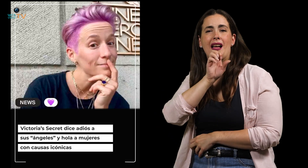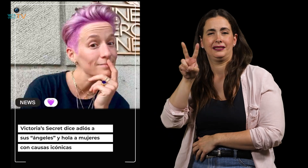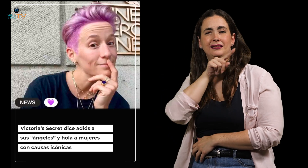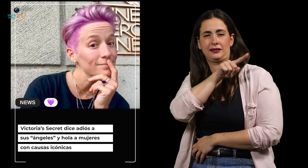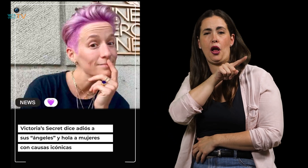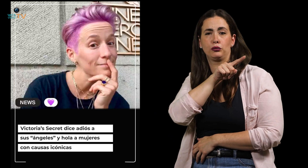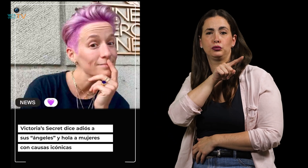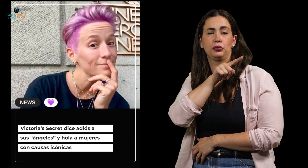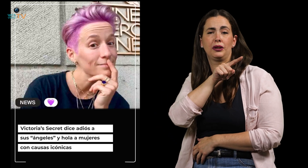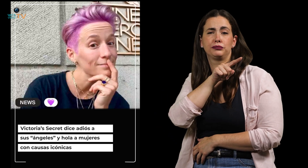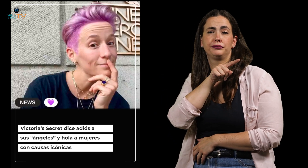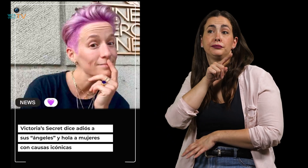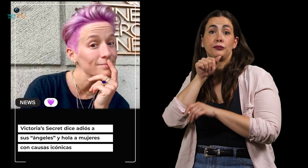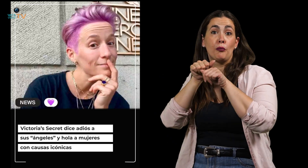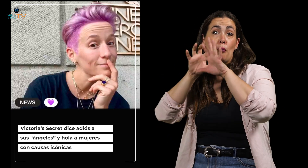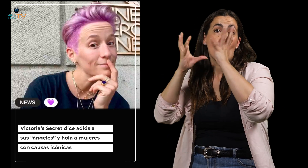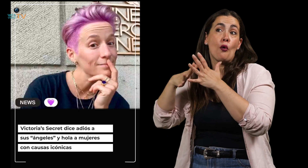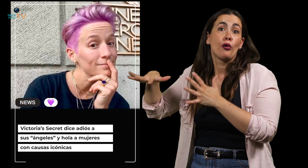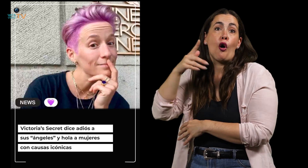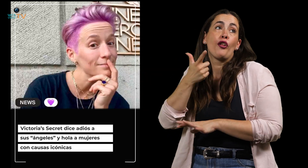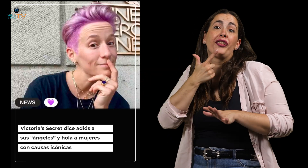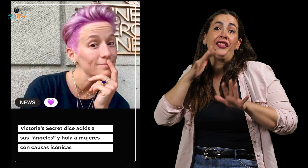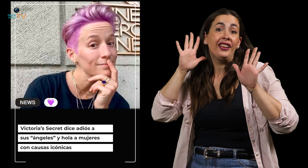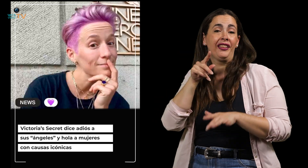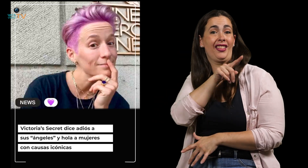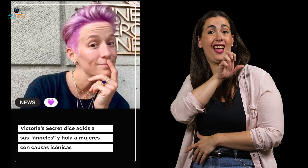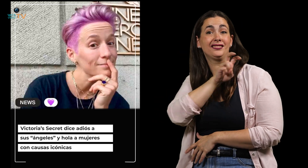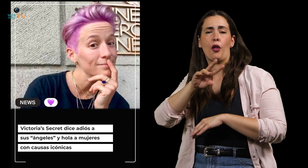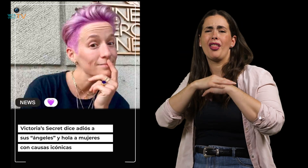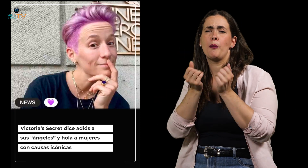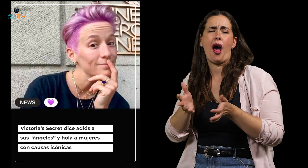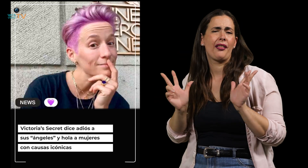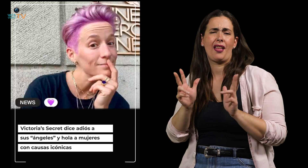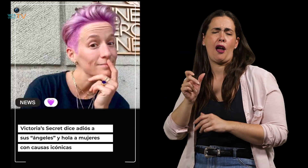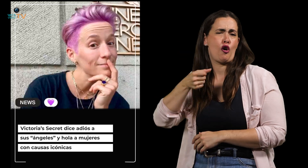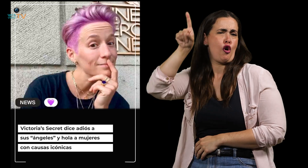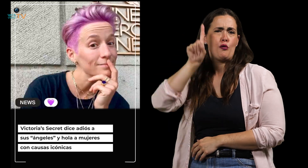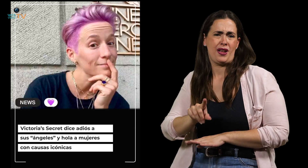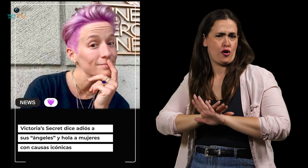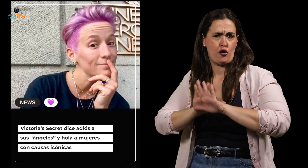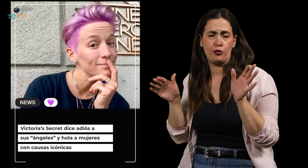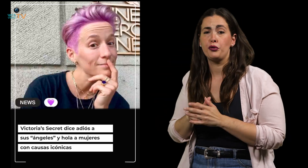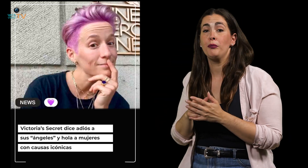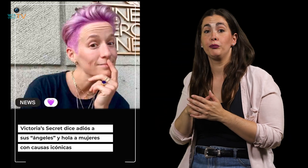Ahora hablaremos de EEUU, según dicen, el país más democrático del mundo.